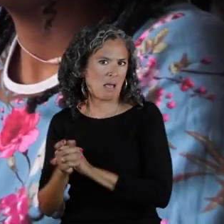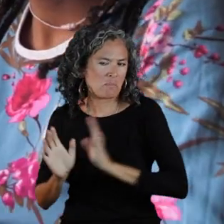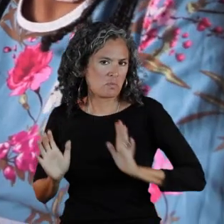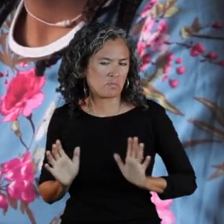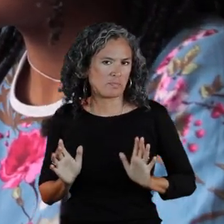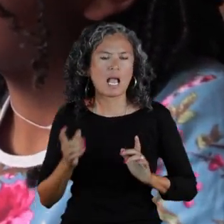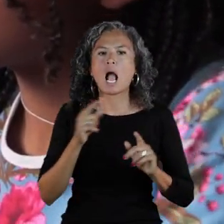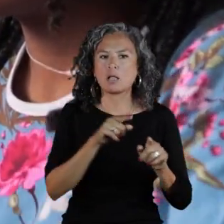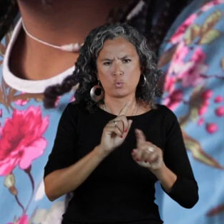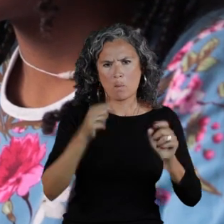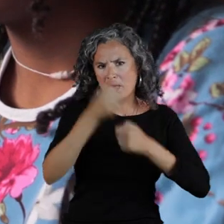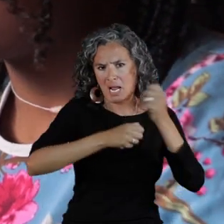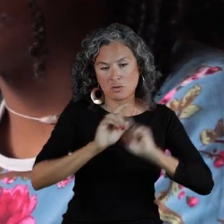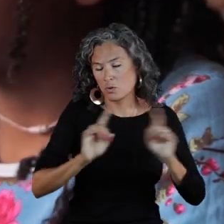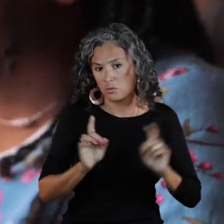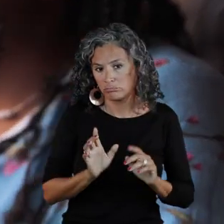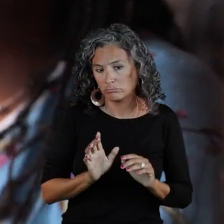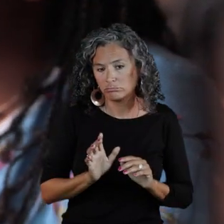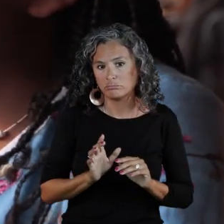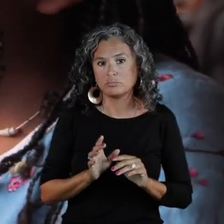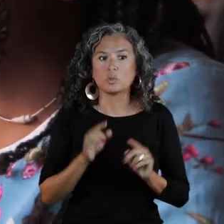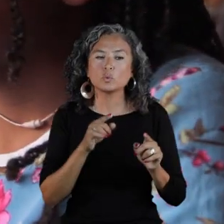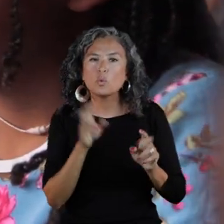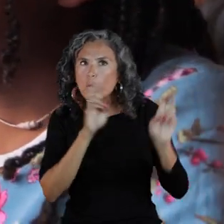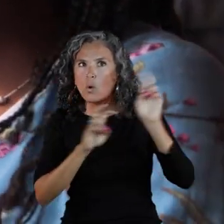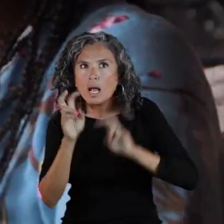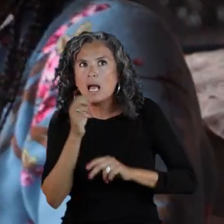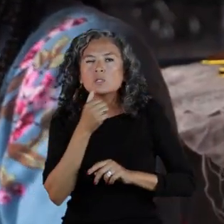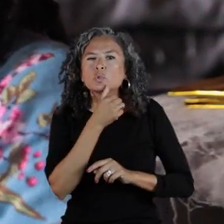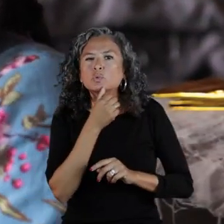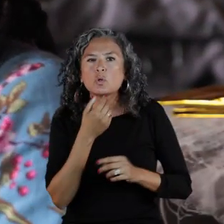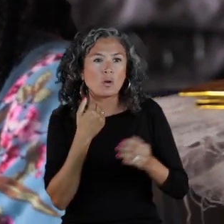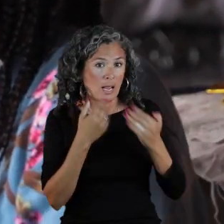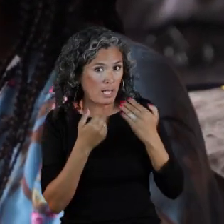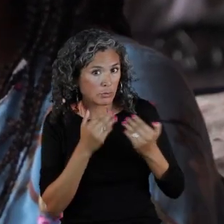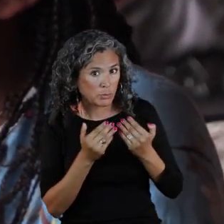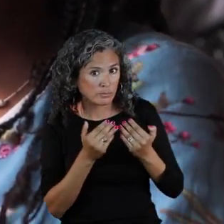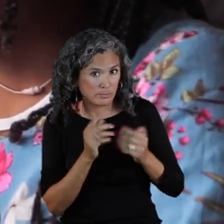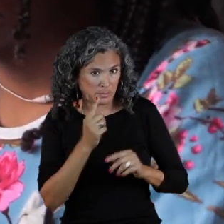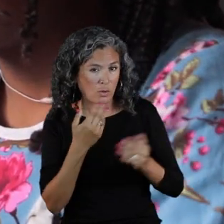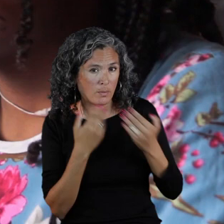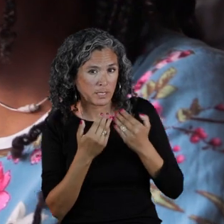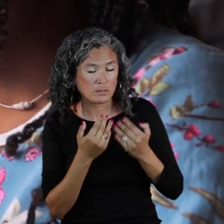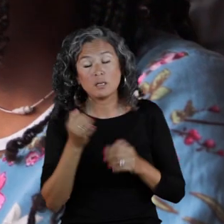Pero no sos de pegar, tratas de resolverlo hablando primero